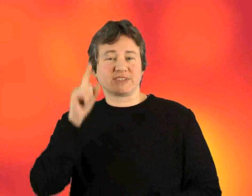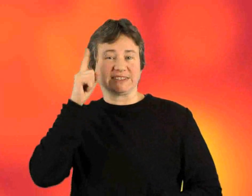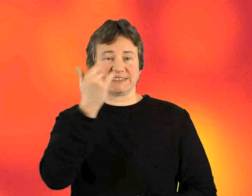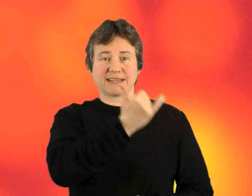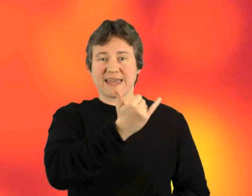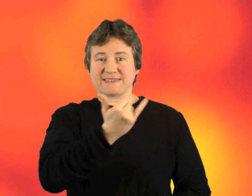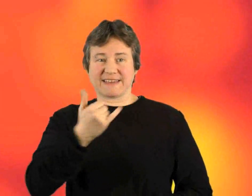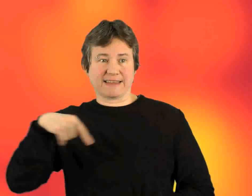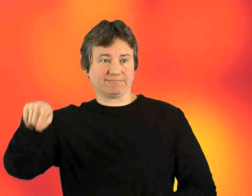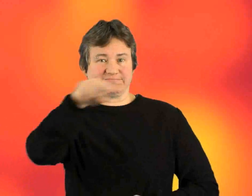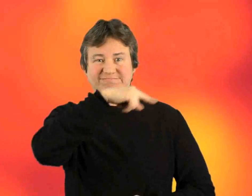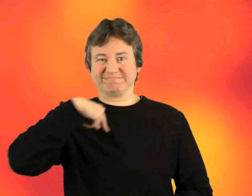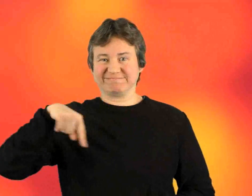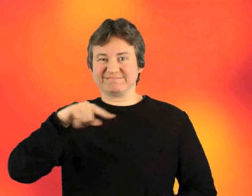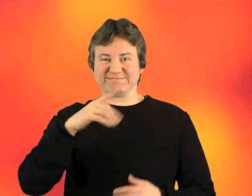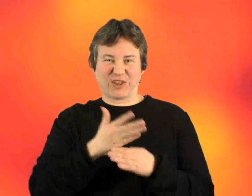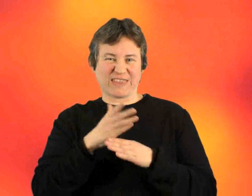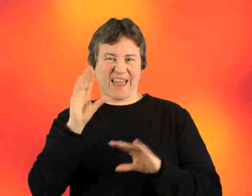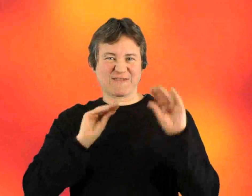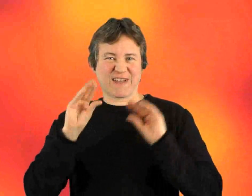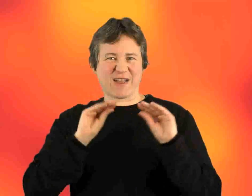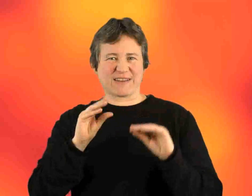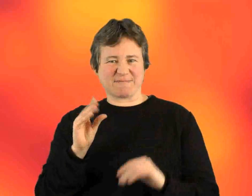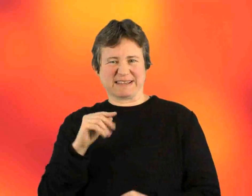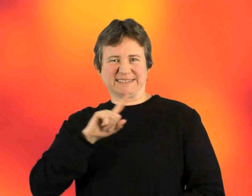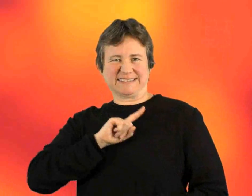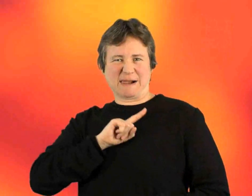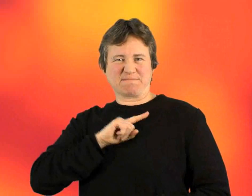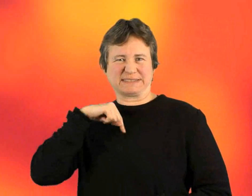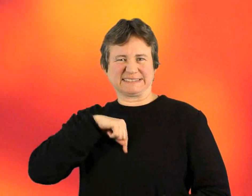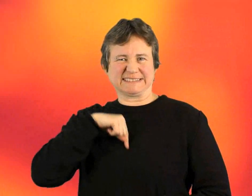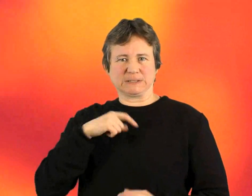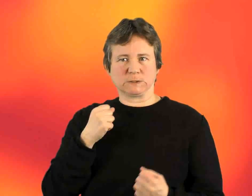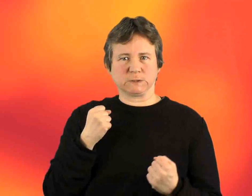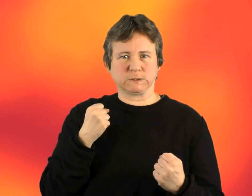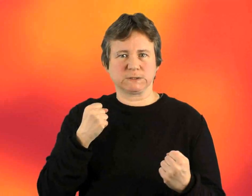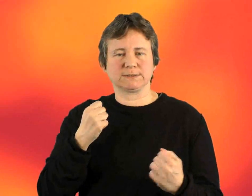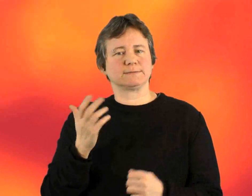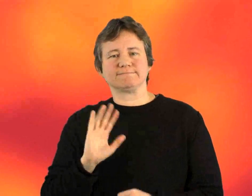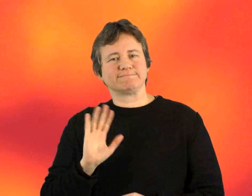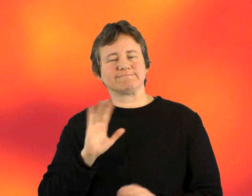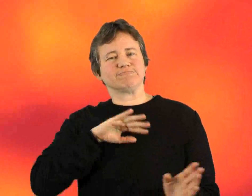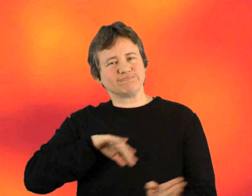Das kennen wir alle, das haben wir alle schon erfahren Also besser das Böse innen weg schieben